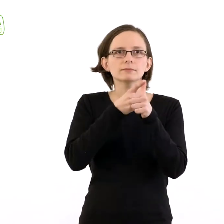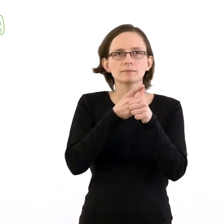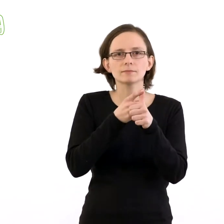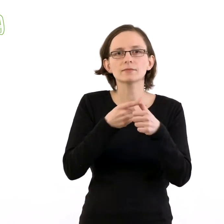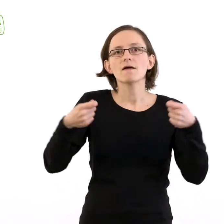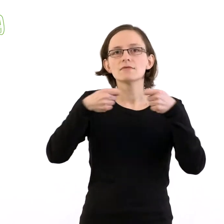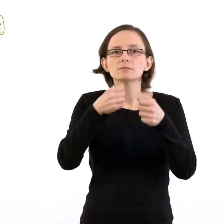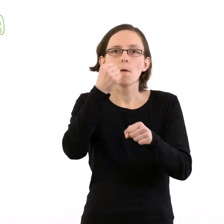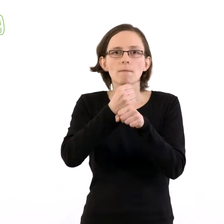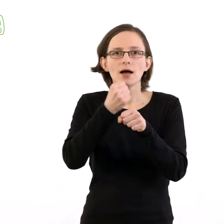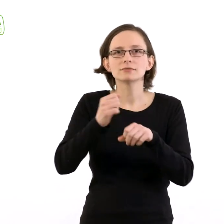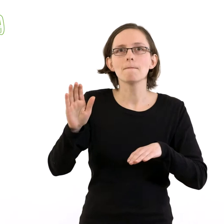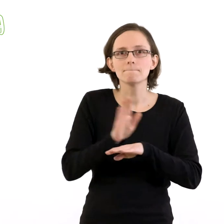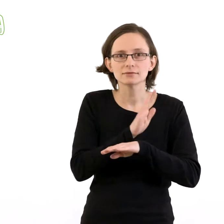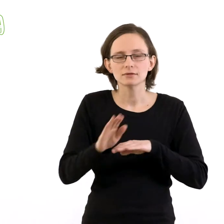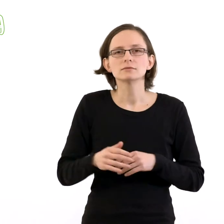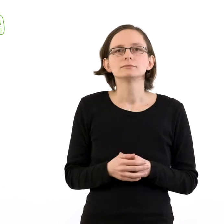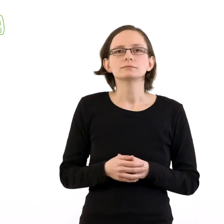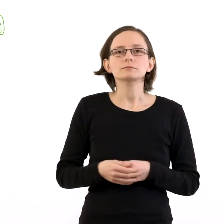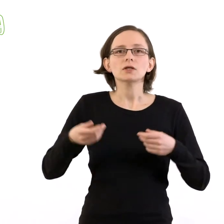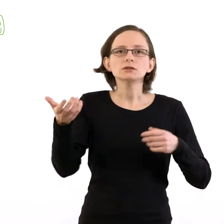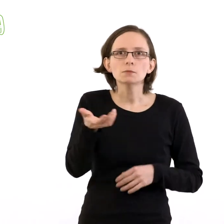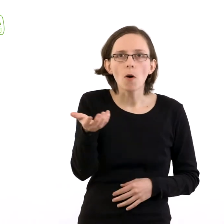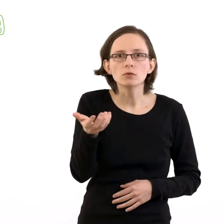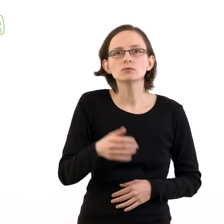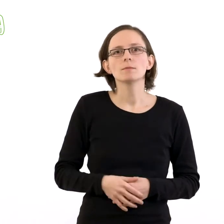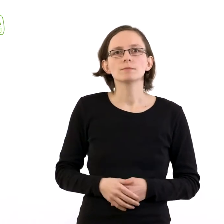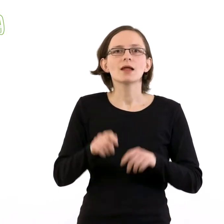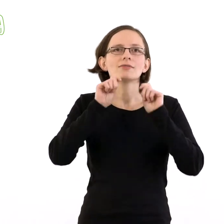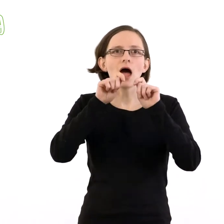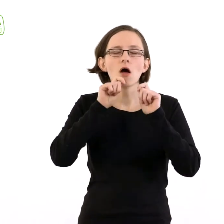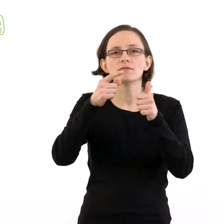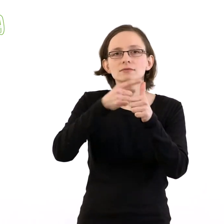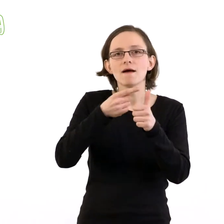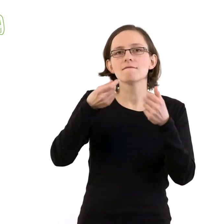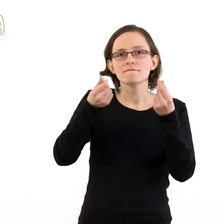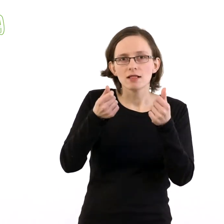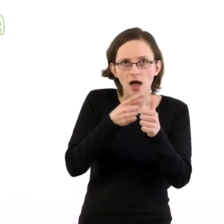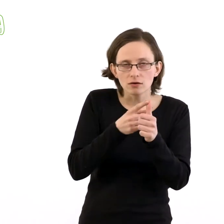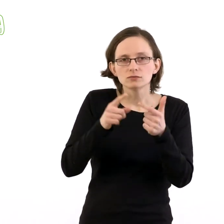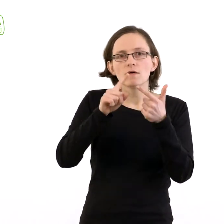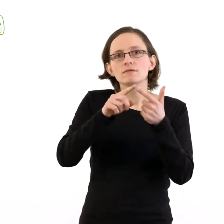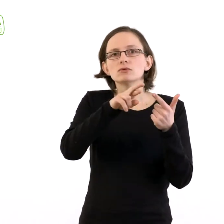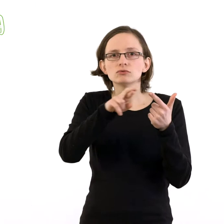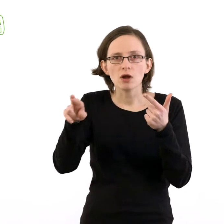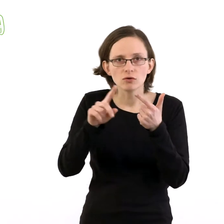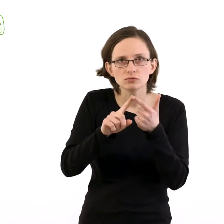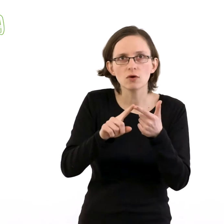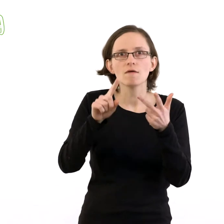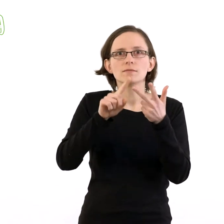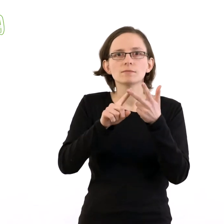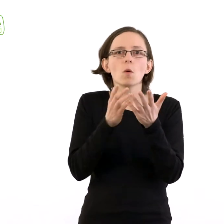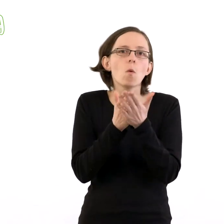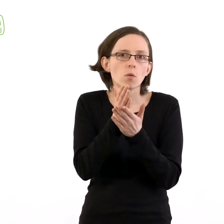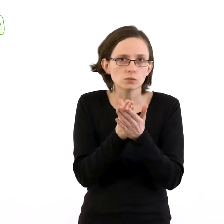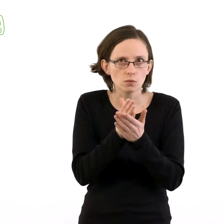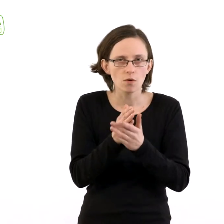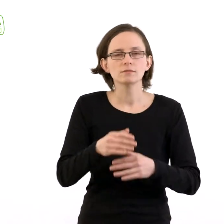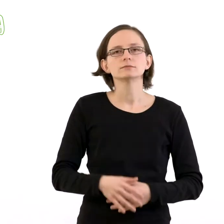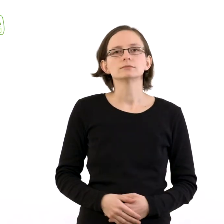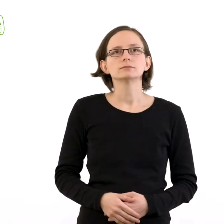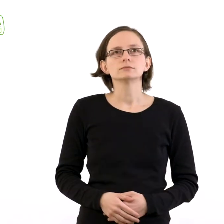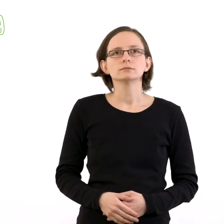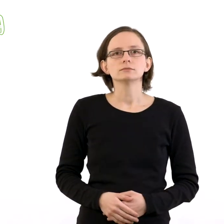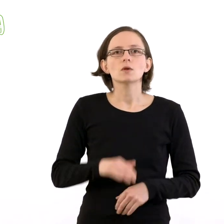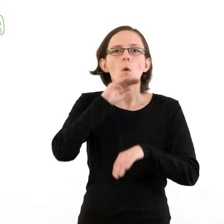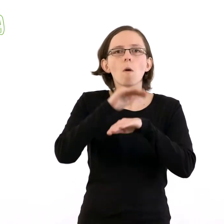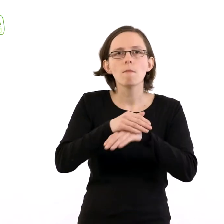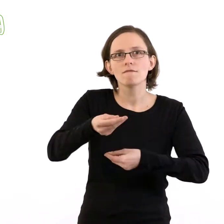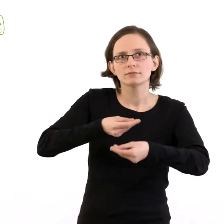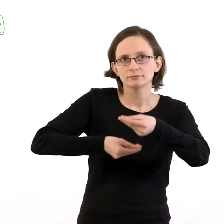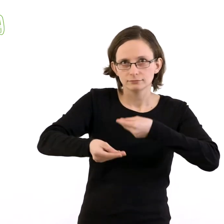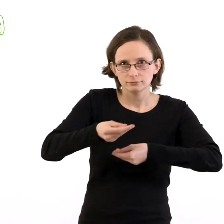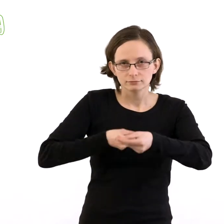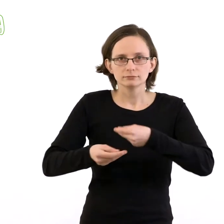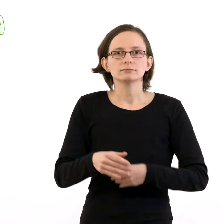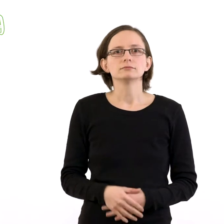Współpraca z biznesem – sponsoring, darowizny finansowe, rzeczowe oraz usługowe, umowy barterowe (wymiana usług),